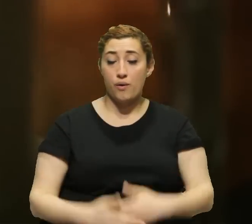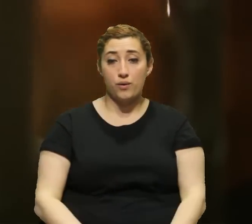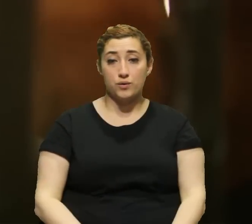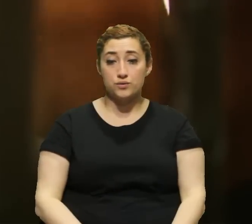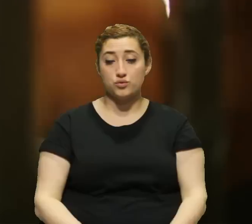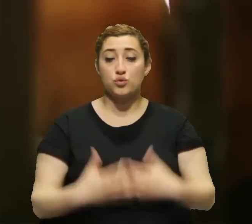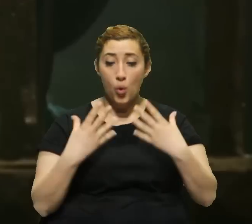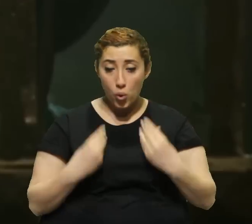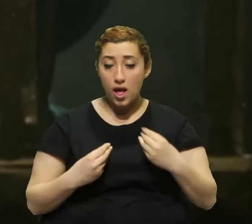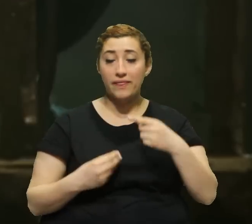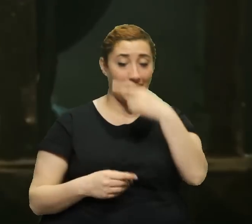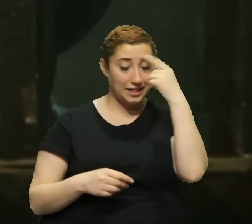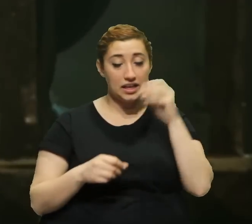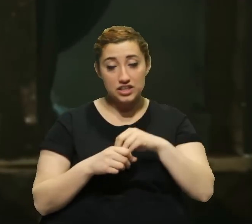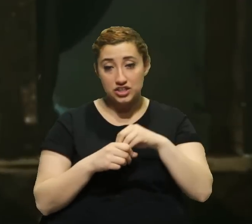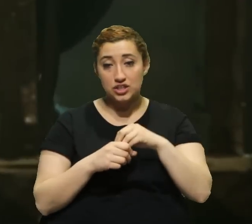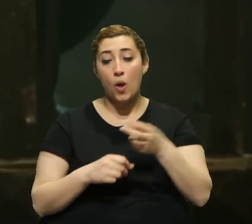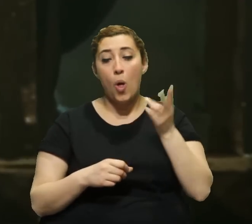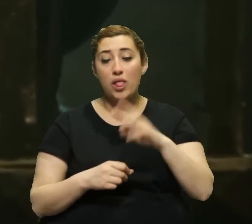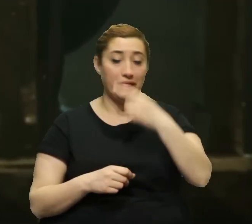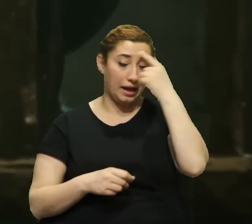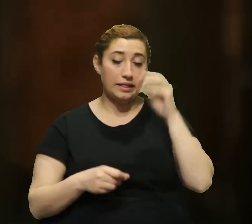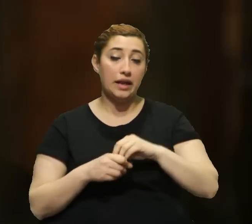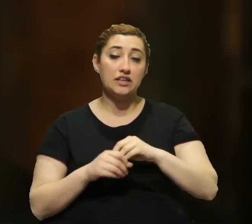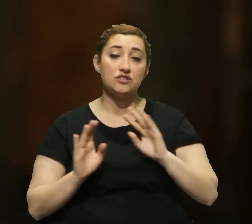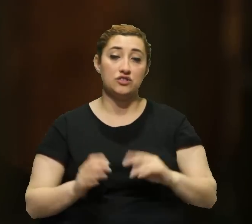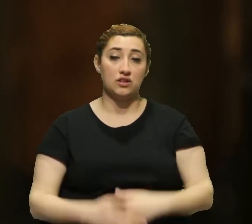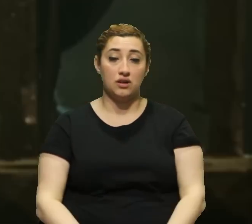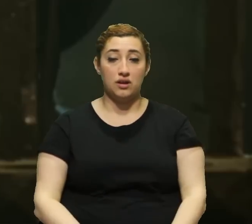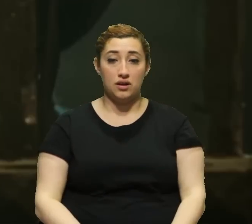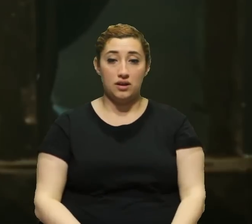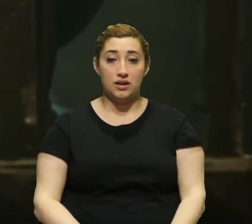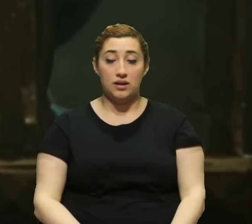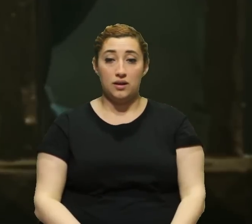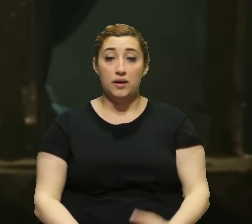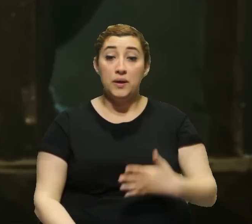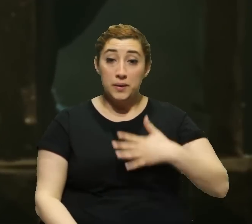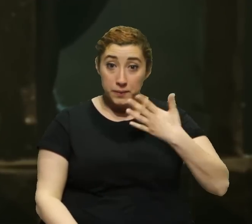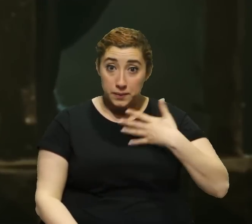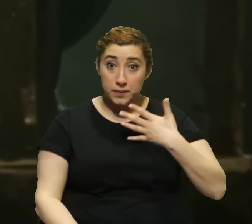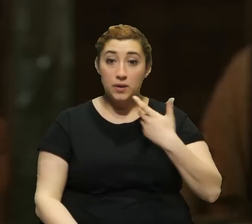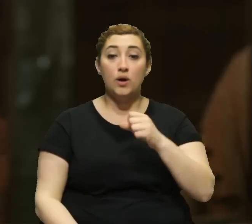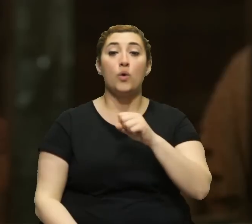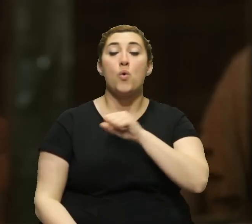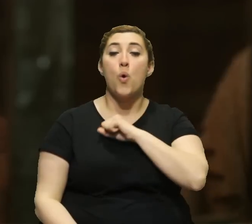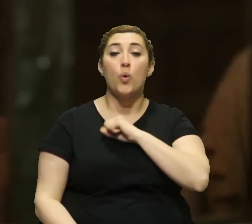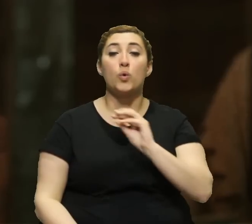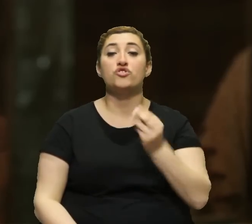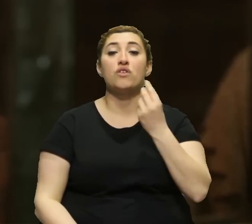Olan da öyle, ölen de öyle. Endişe; korkunun alametidir.